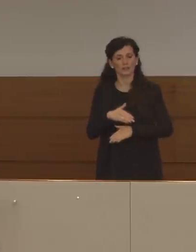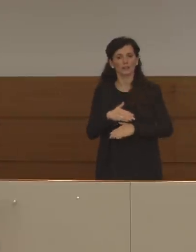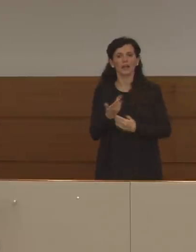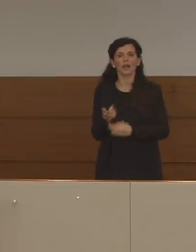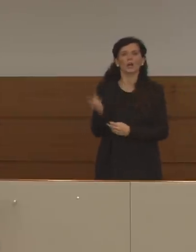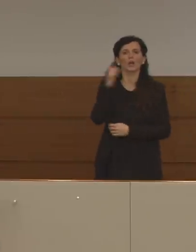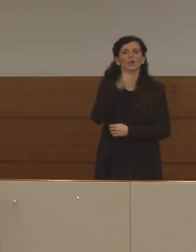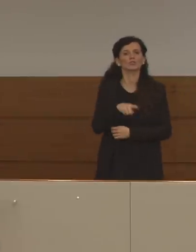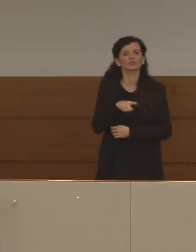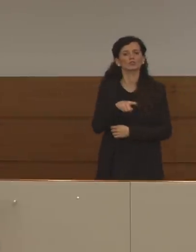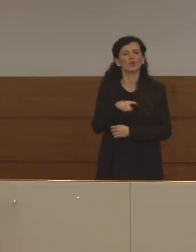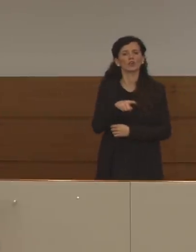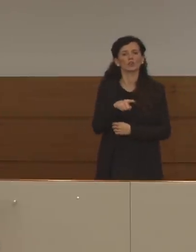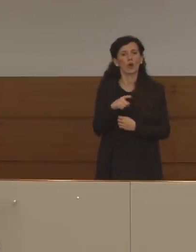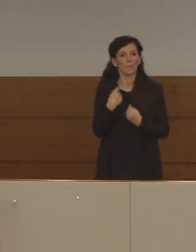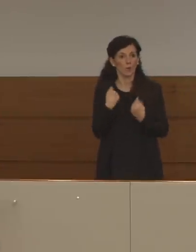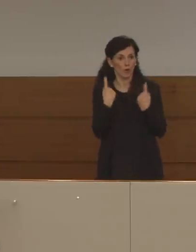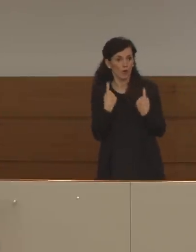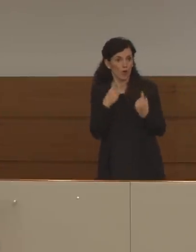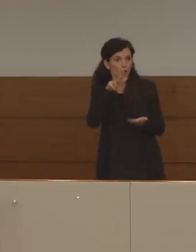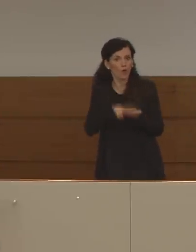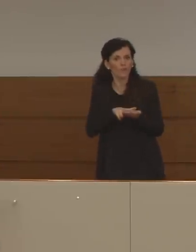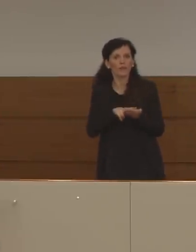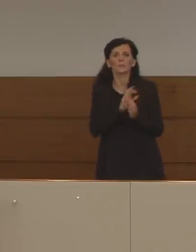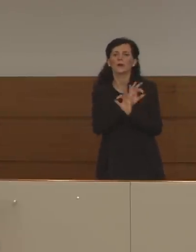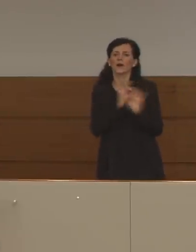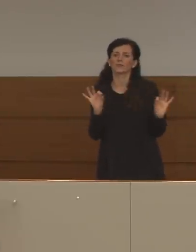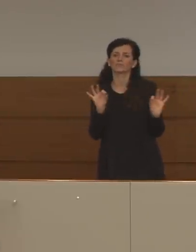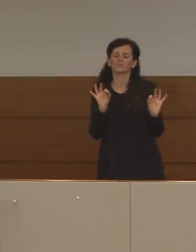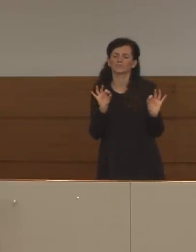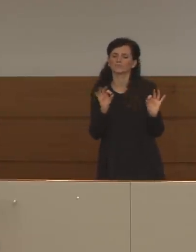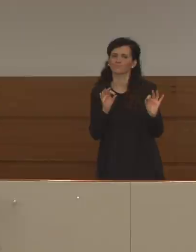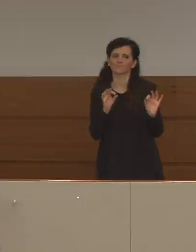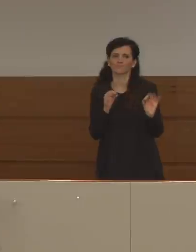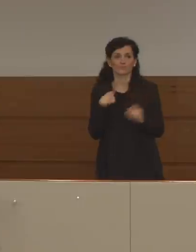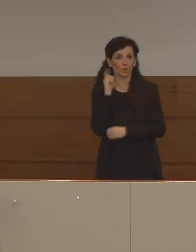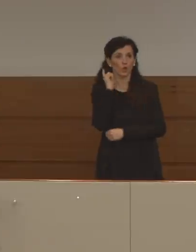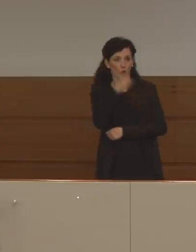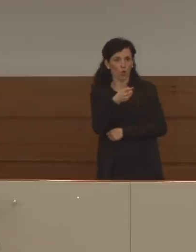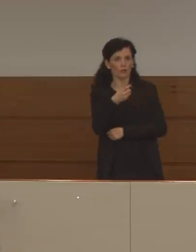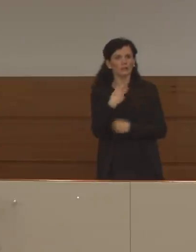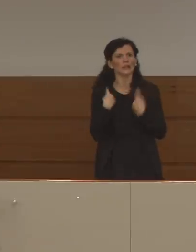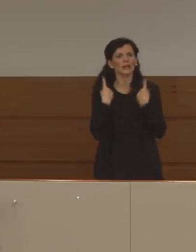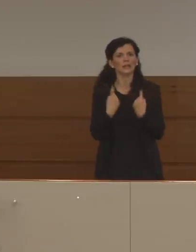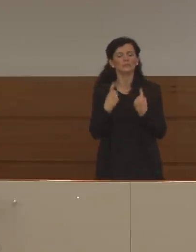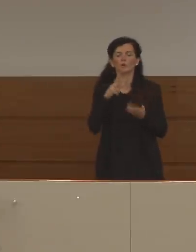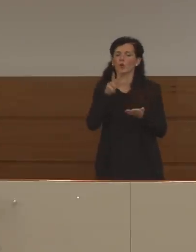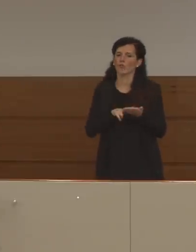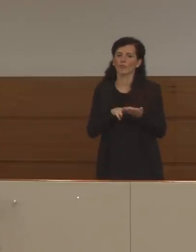ricevono conferme rispetto a ordini che sono stati emessi. È un problema non